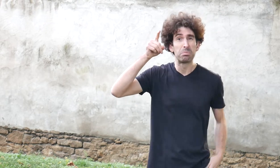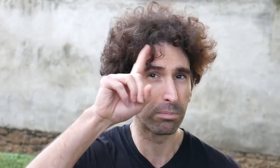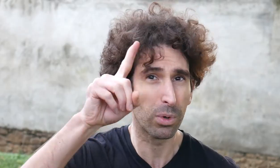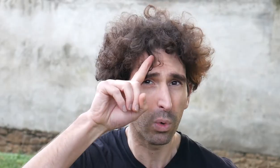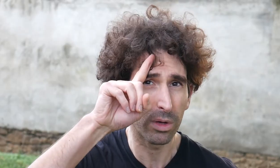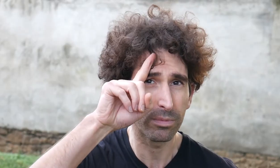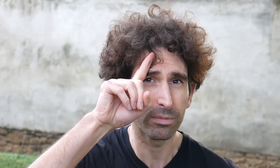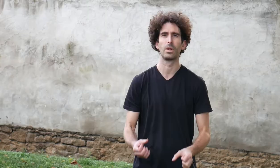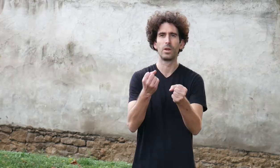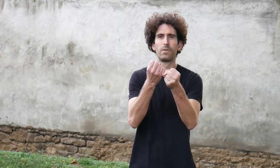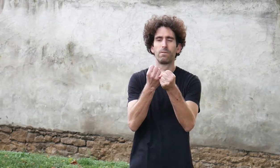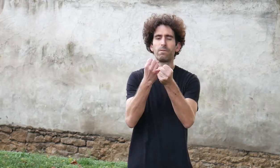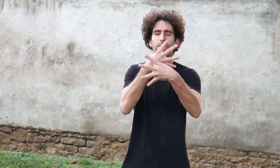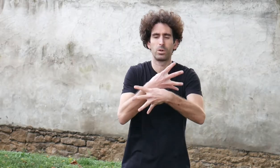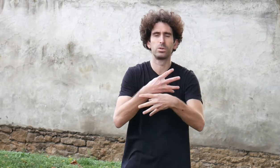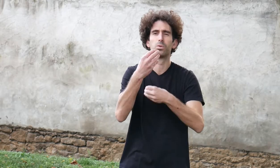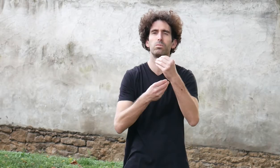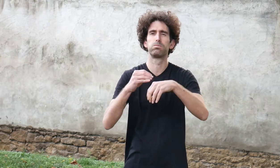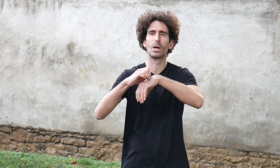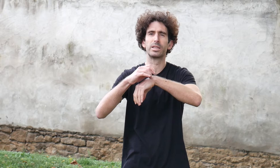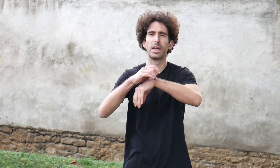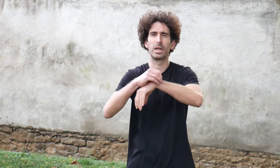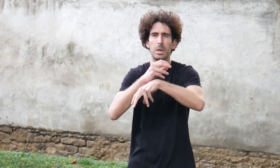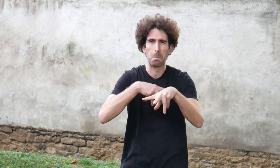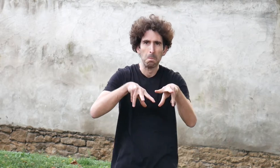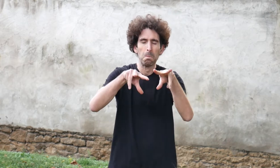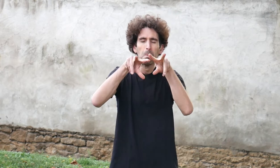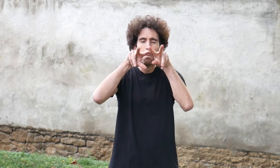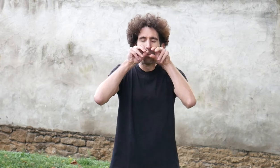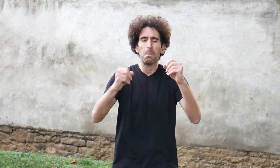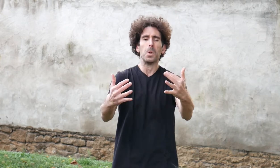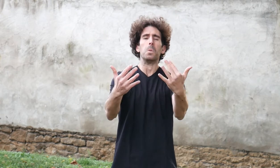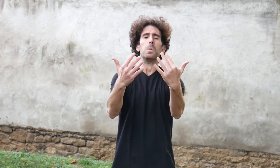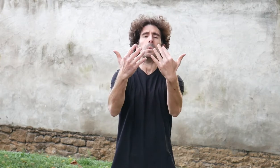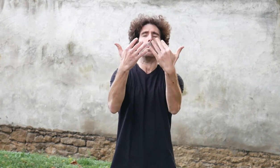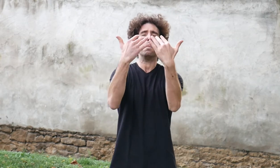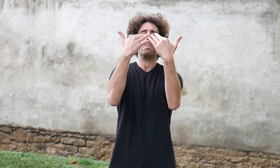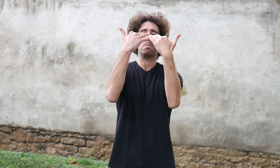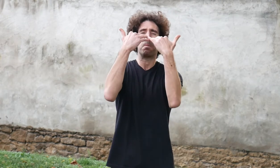Pourquoi ? Les virus ou les bactéries, inhalés